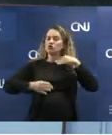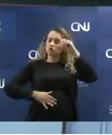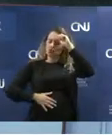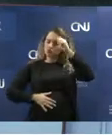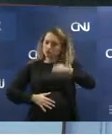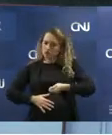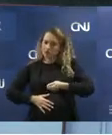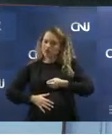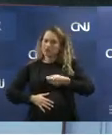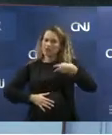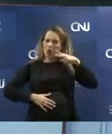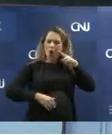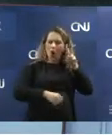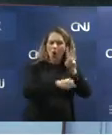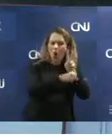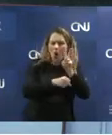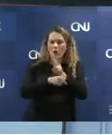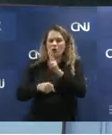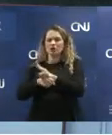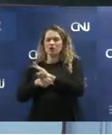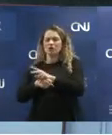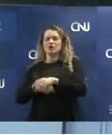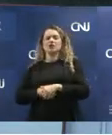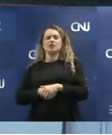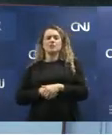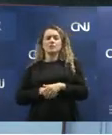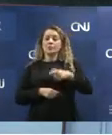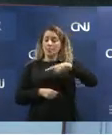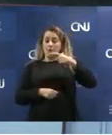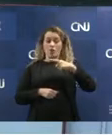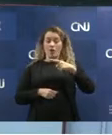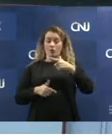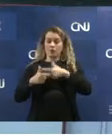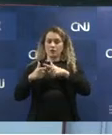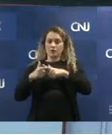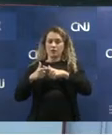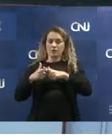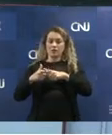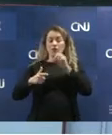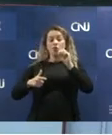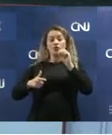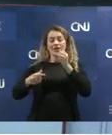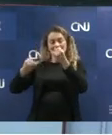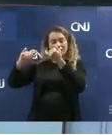Não há, não é esta a questão. A questão é que a Corregedoria